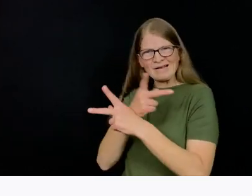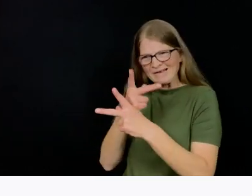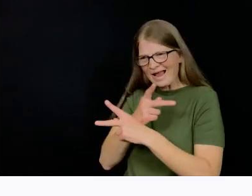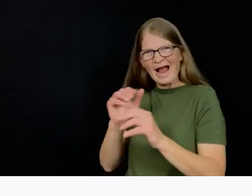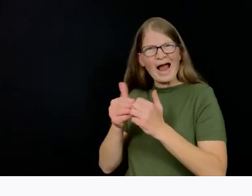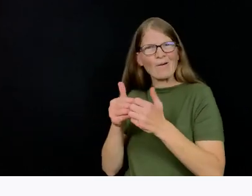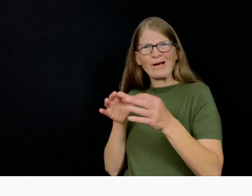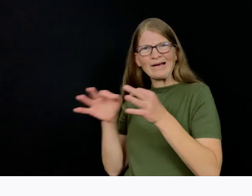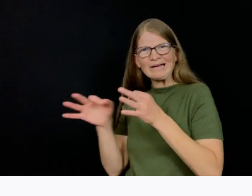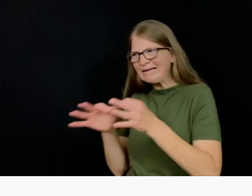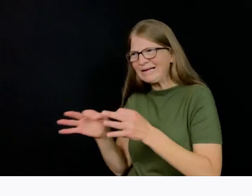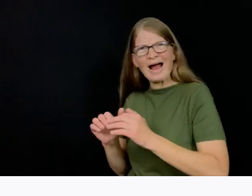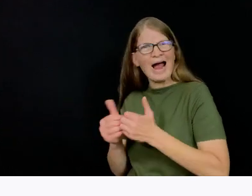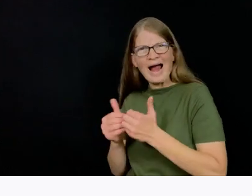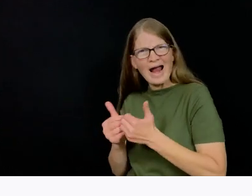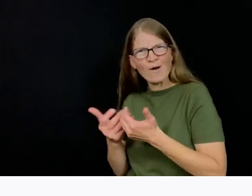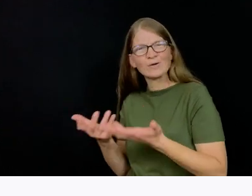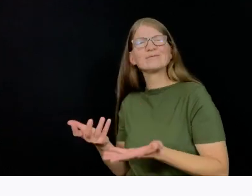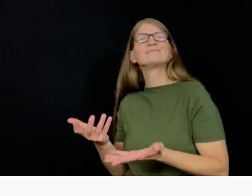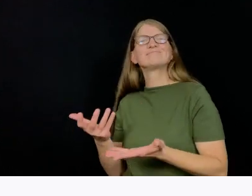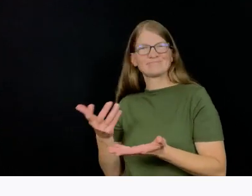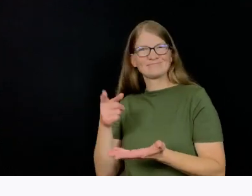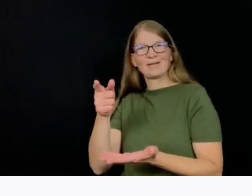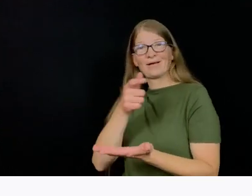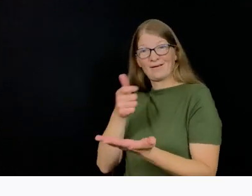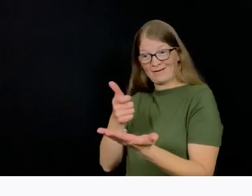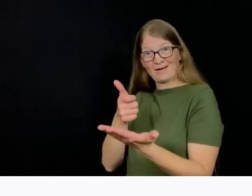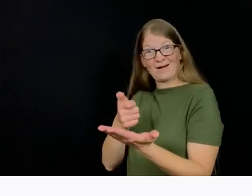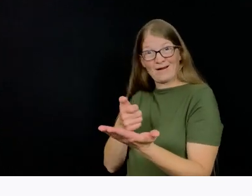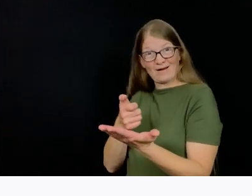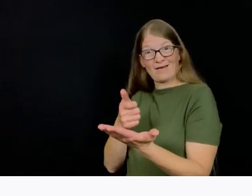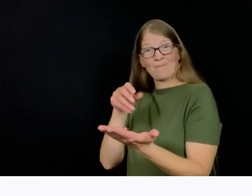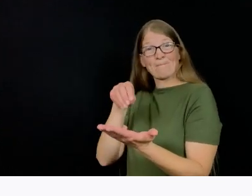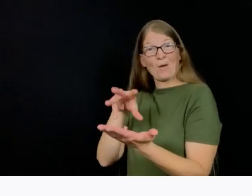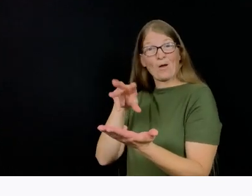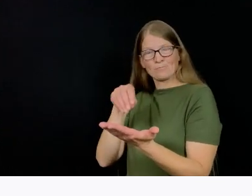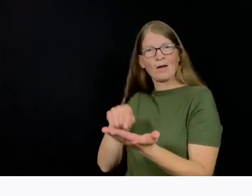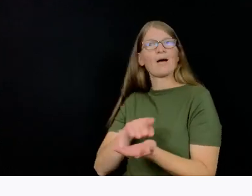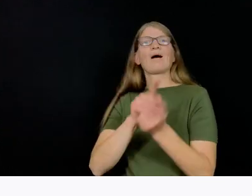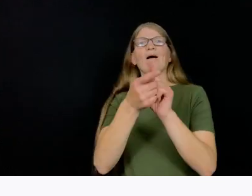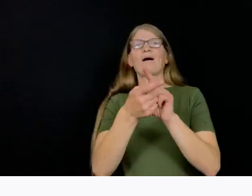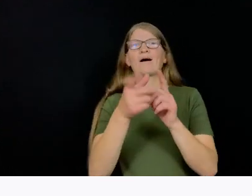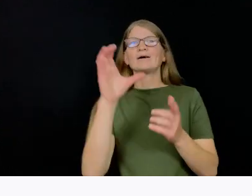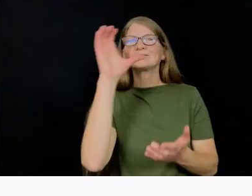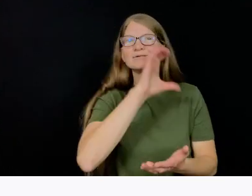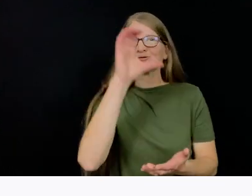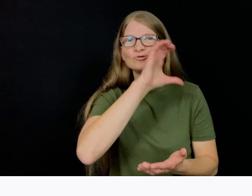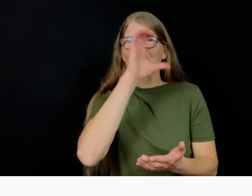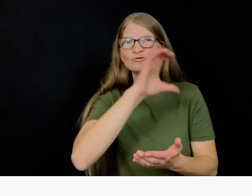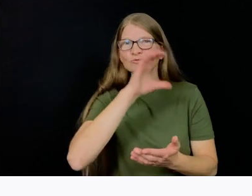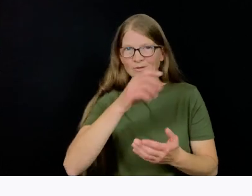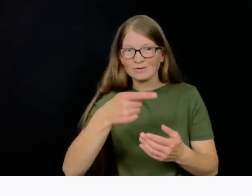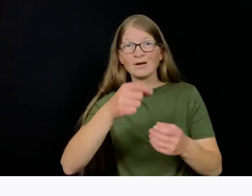لفعل ذلك تقوم أداة Lens أولاً بتحويل صورة عن سؤال الواجب المنزلي إلى استفسار وبناءً على هذا الاستفسار